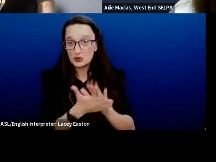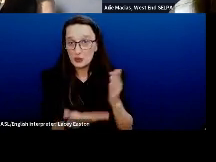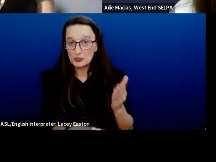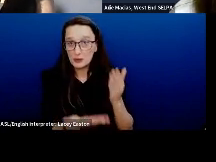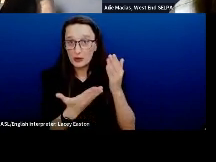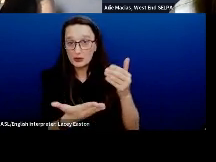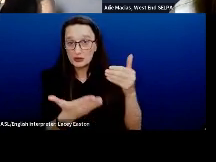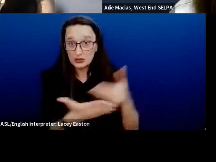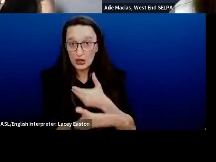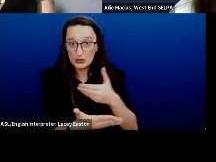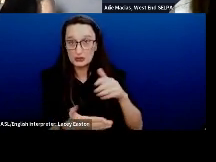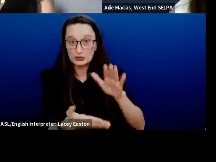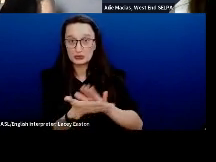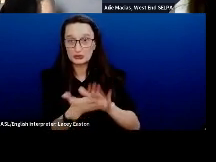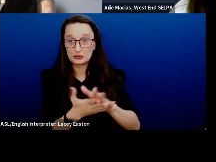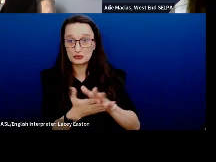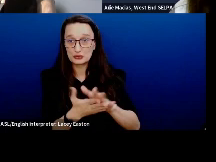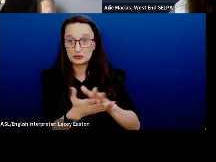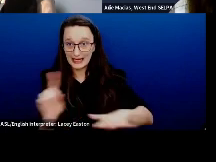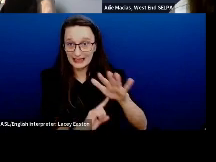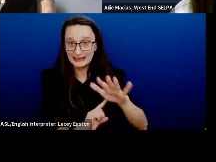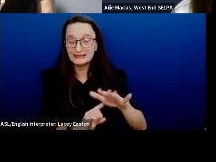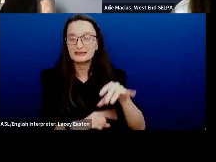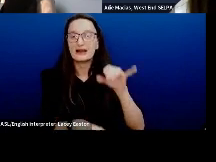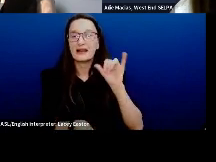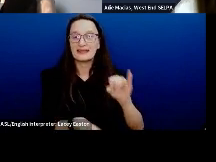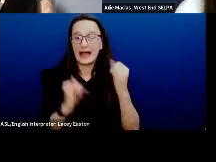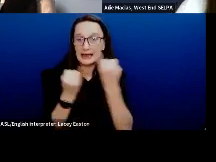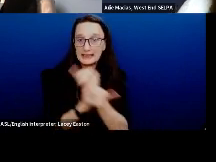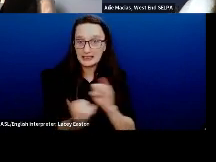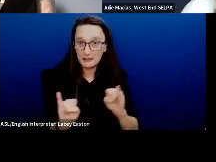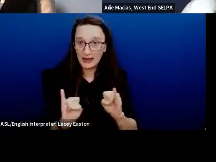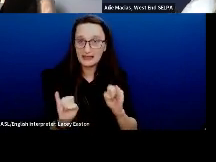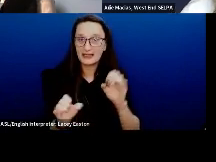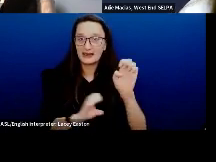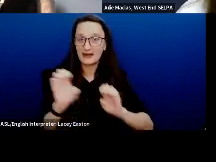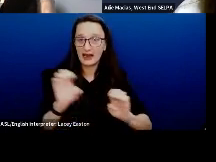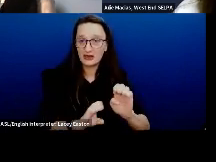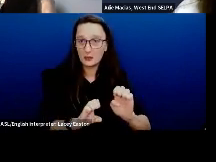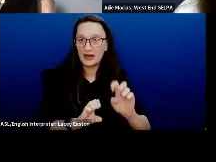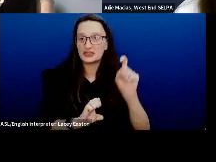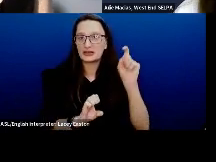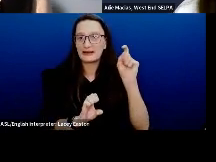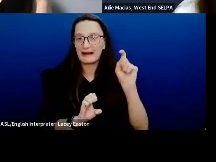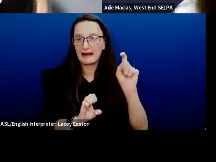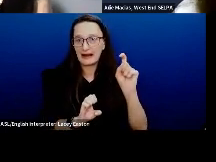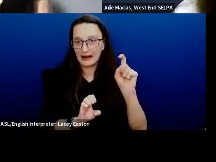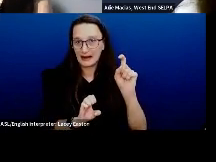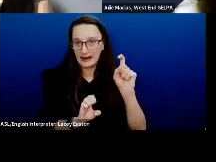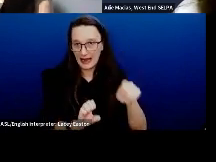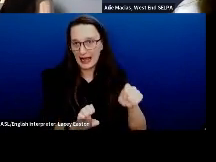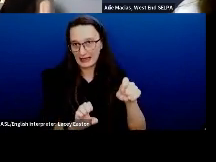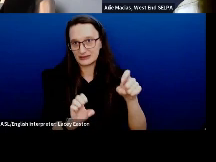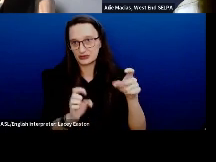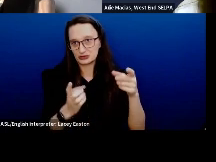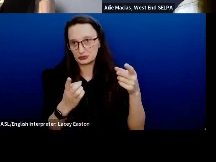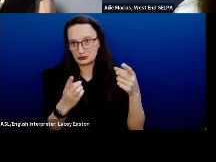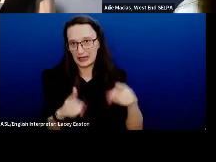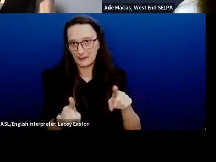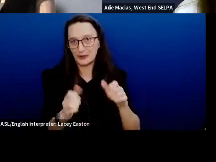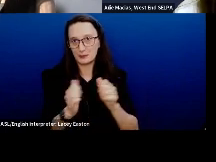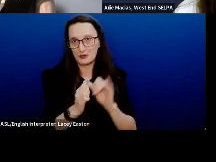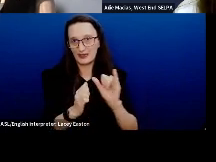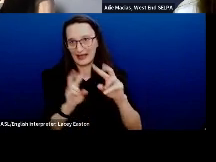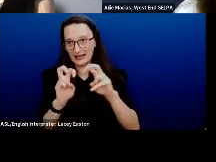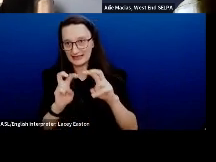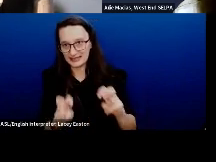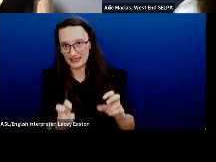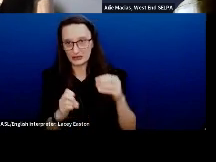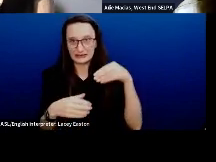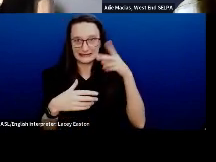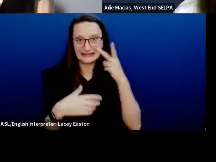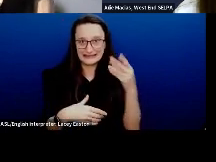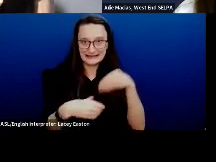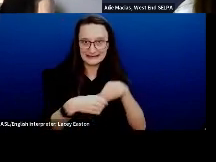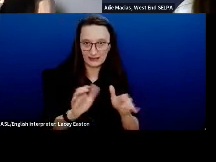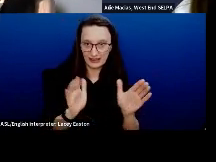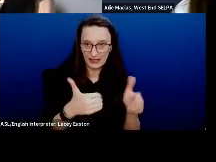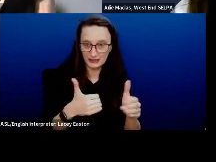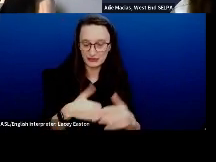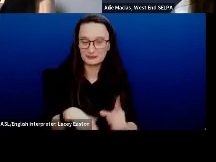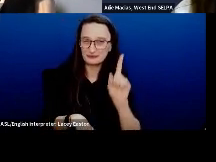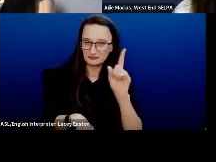que el valuador de evaluación independiente observe primero el nuevo entorno propuesto. y solo tengo una cosa que decir. Se puede solicitar una IEE